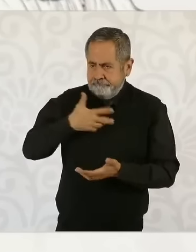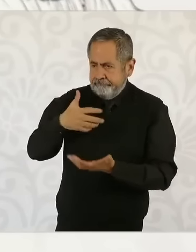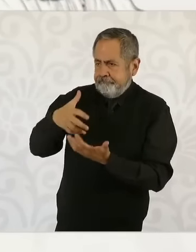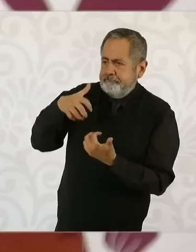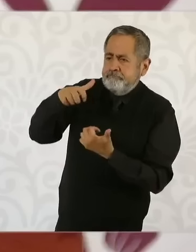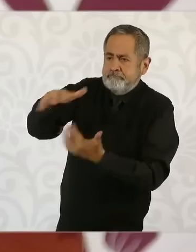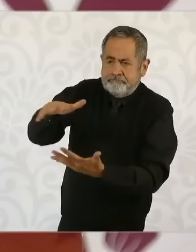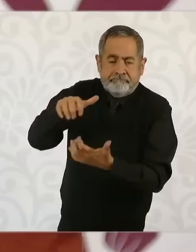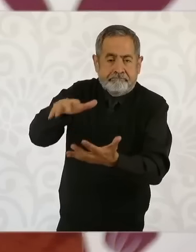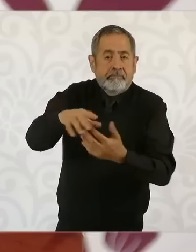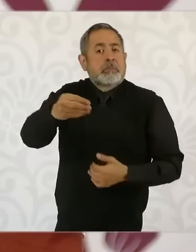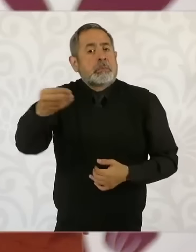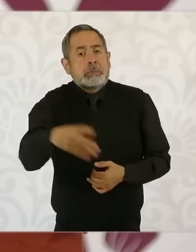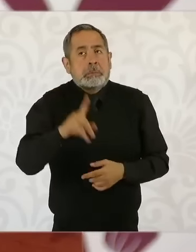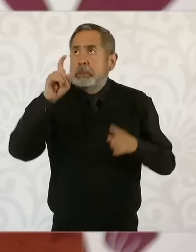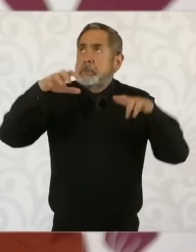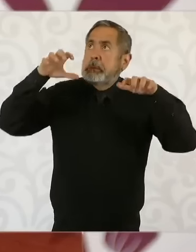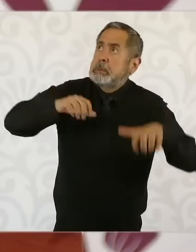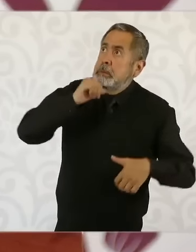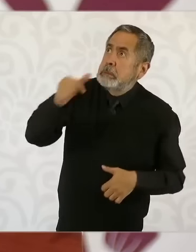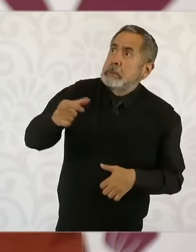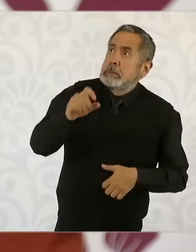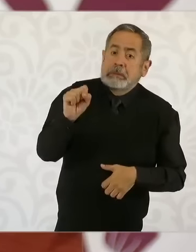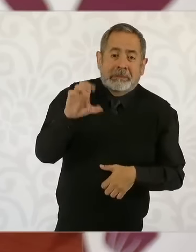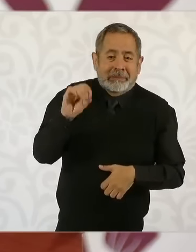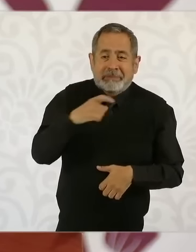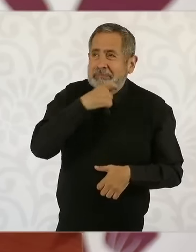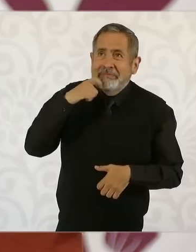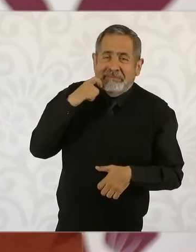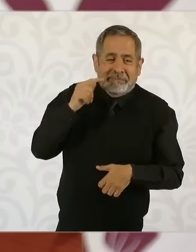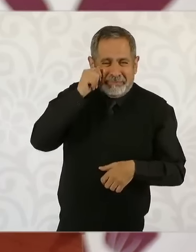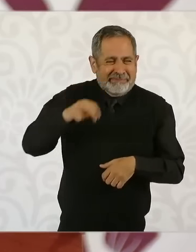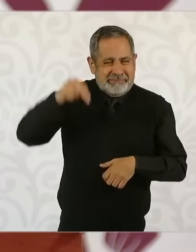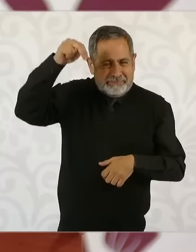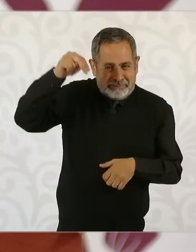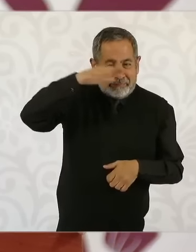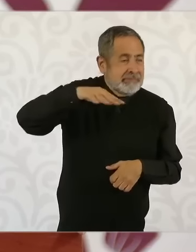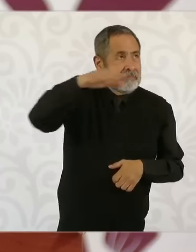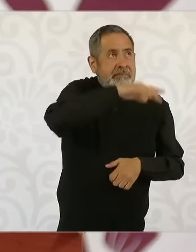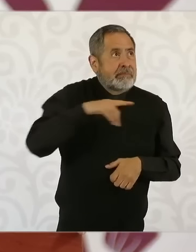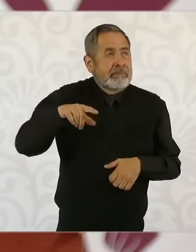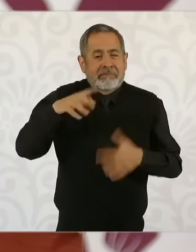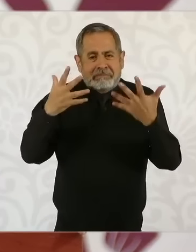la sequía porque los estados del norte están viviendo una sequía importante entonces vamos